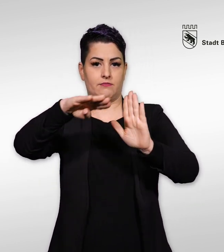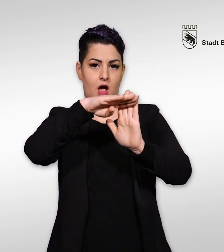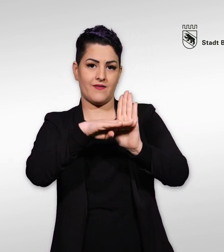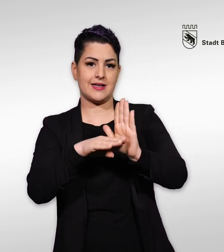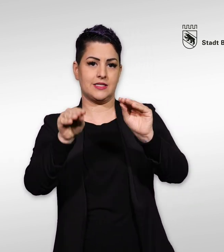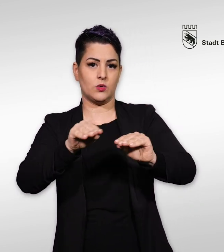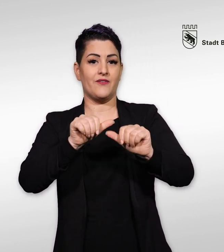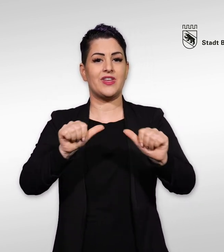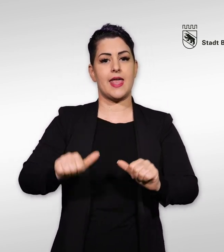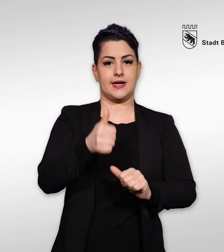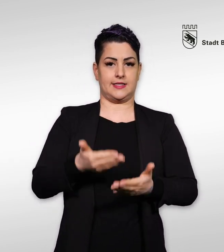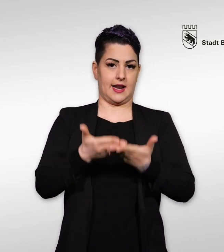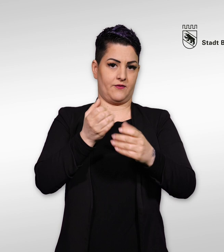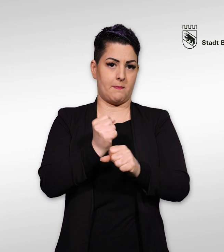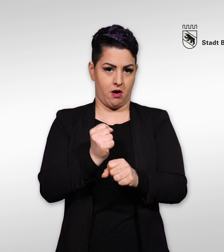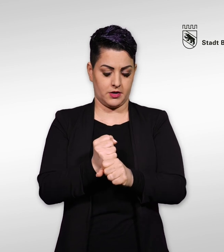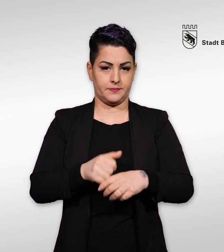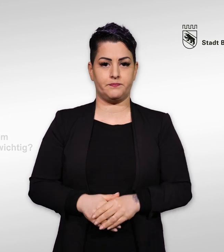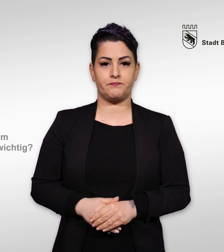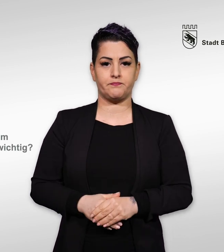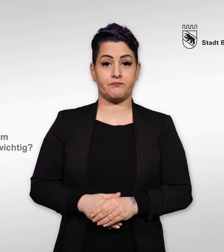Anweisungen zur Ersten Hilfe.